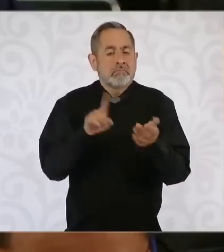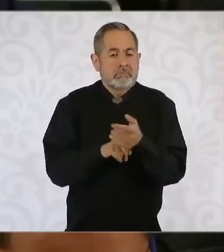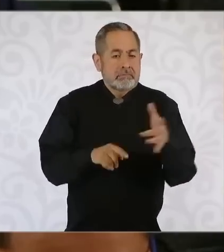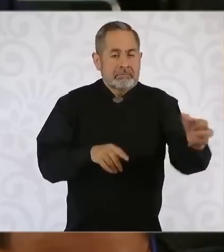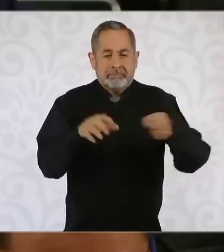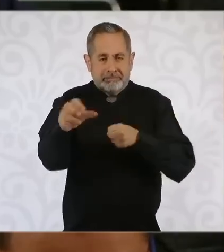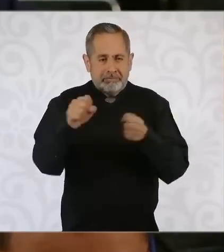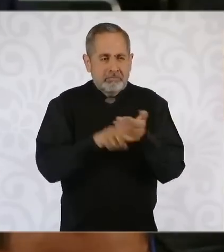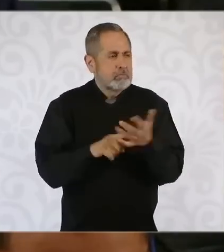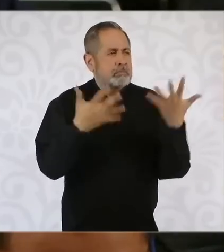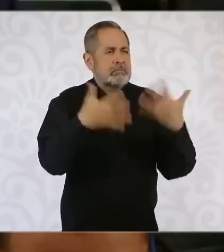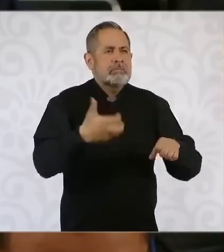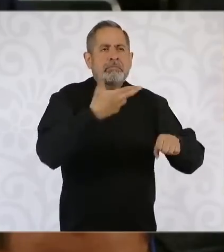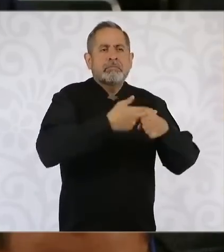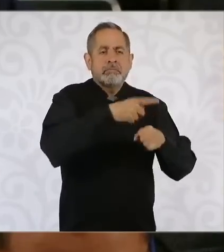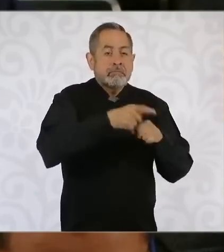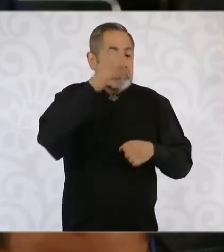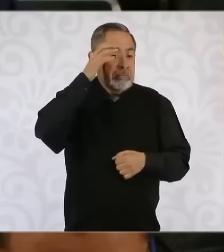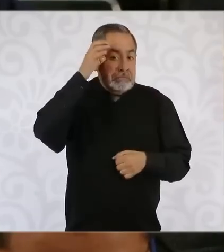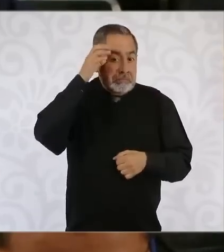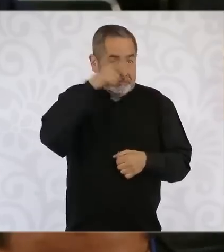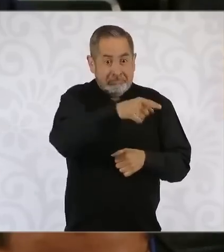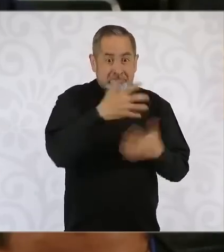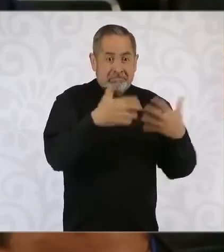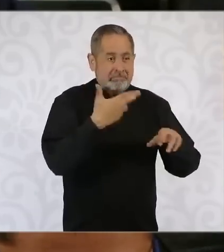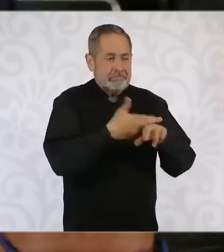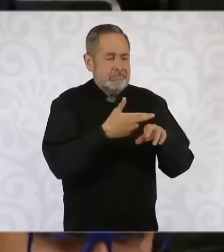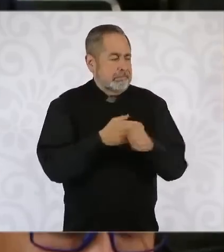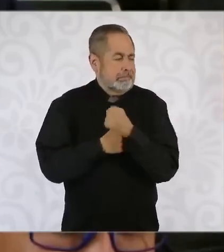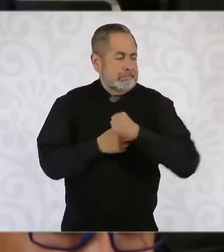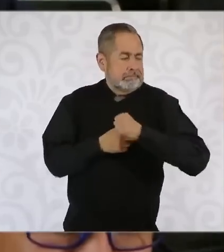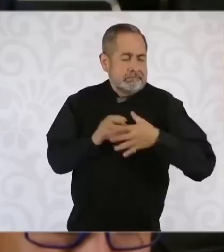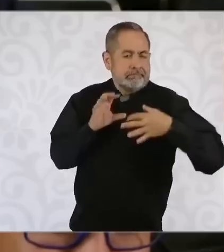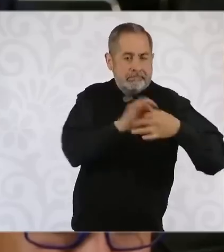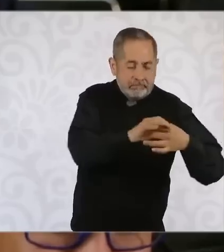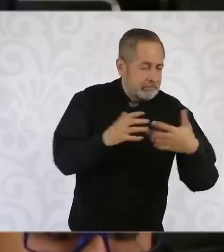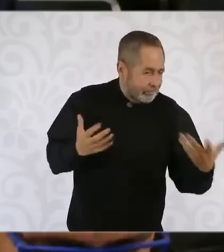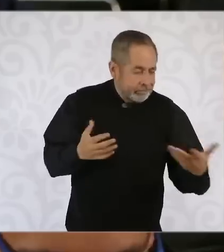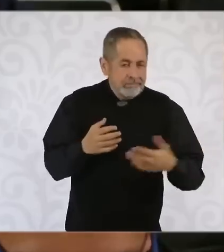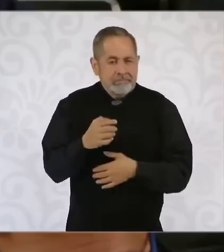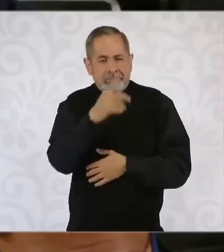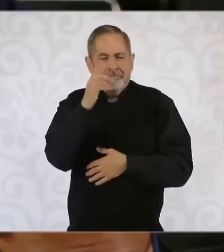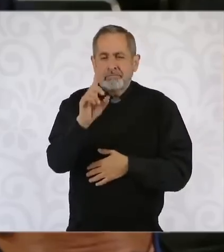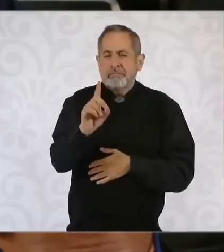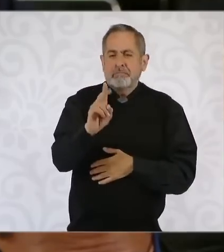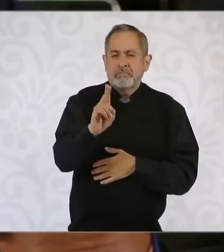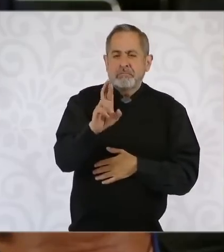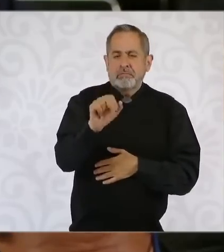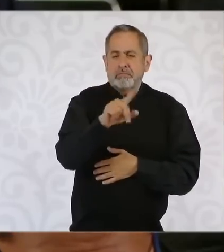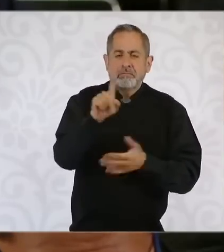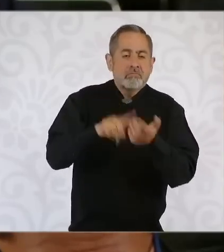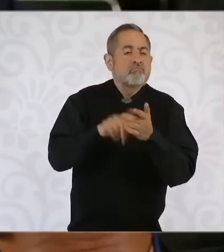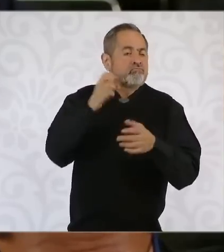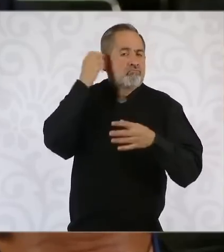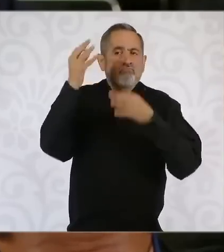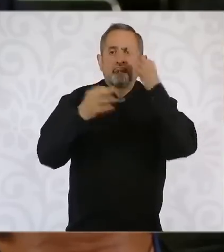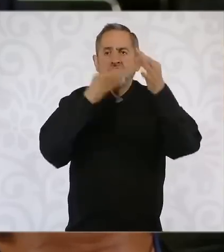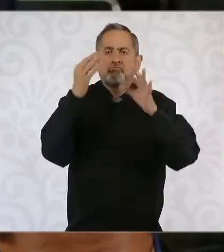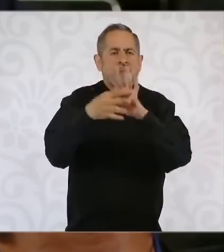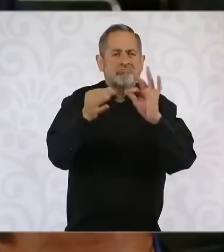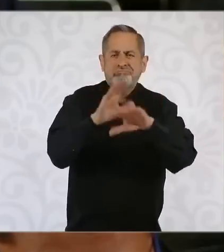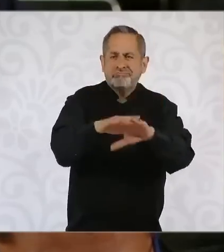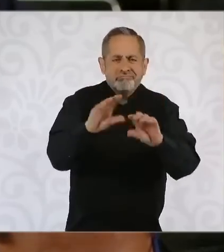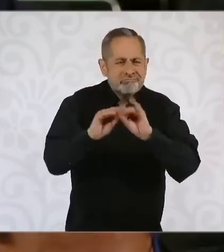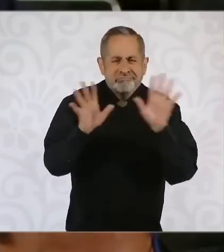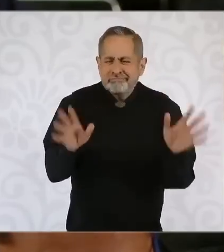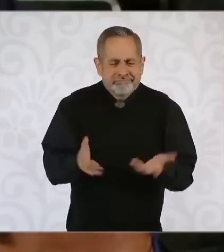una empresa china que ya ya durazo ya en su hizo una conferencia de prensa para aclarar eh nadie